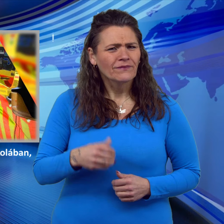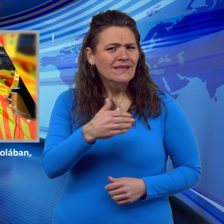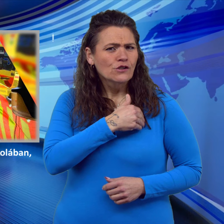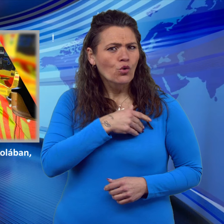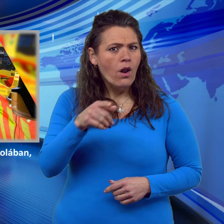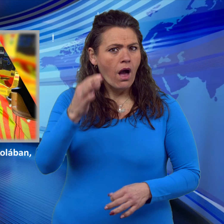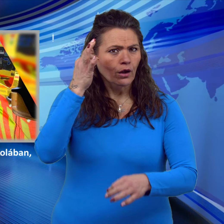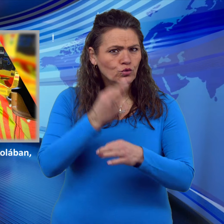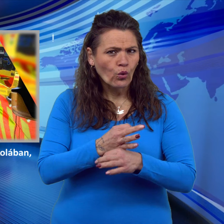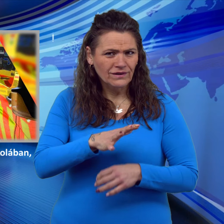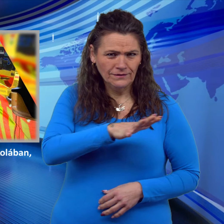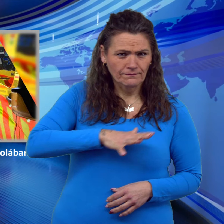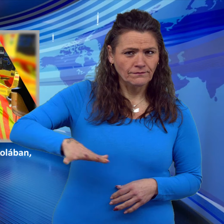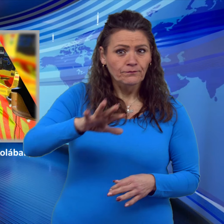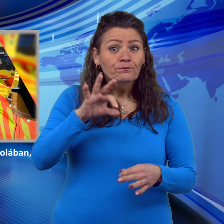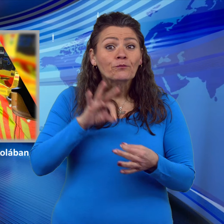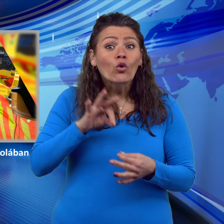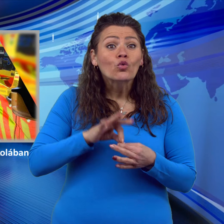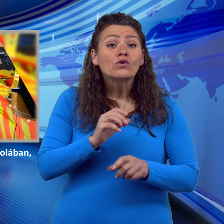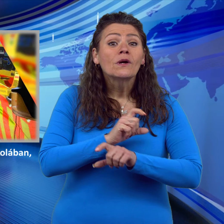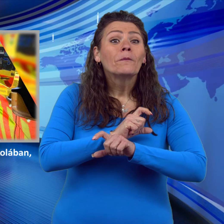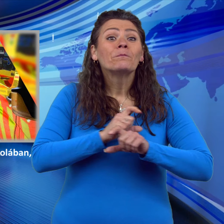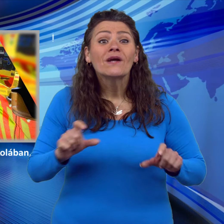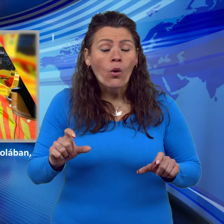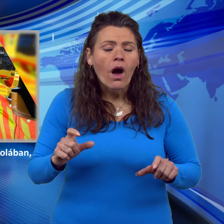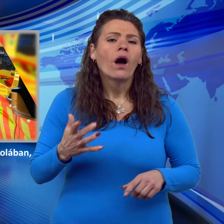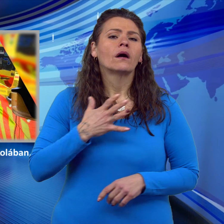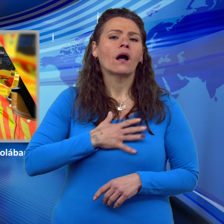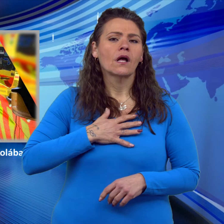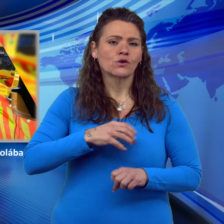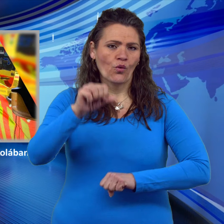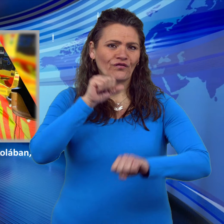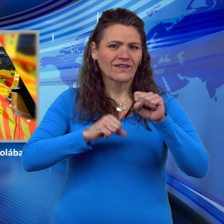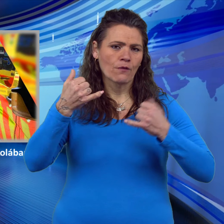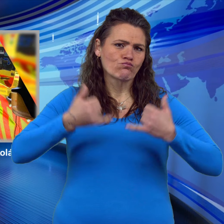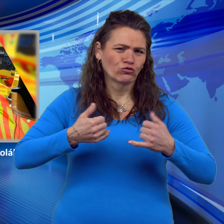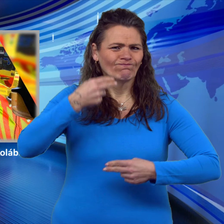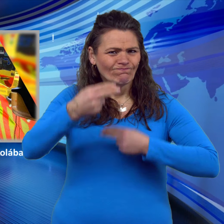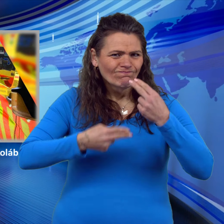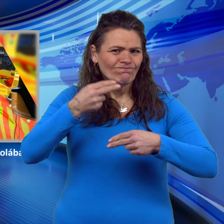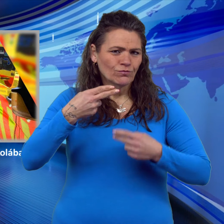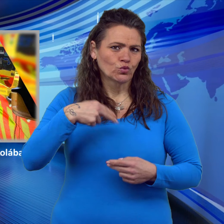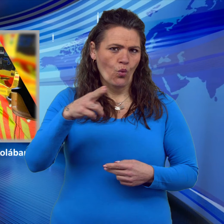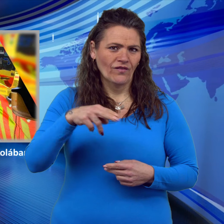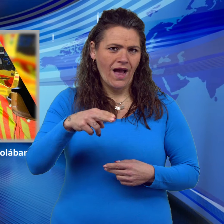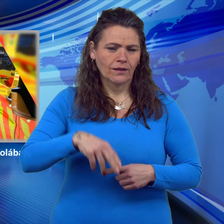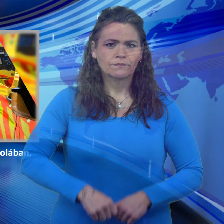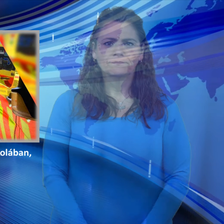Az eset körülményeinek tisztázására a katasztrófavédelem további vizsgálatot folytat.